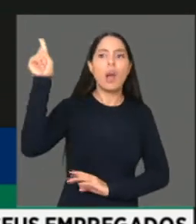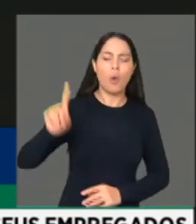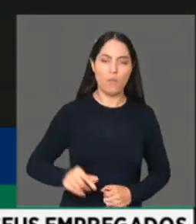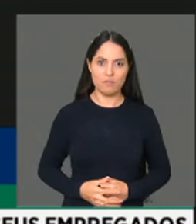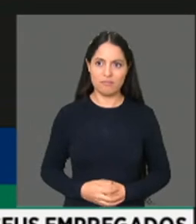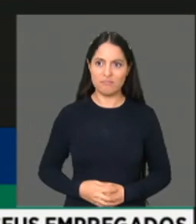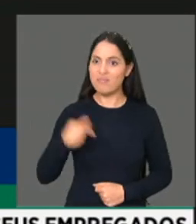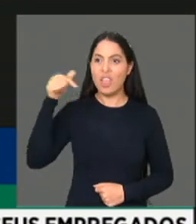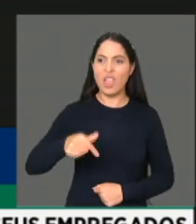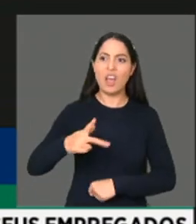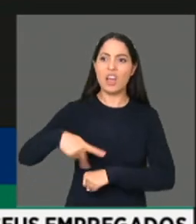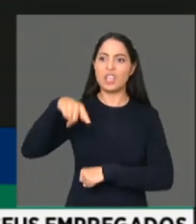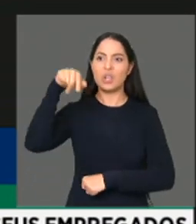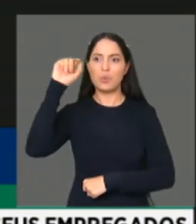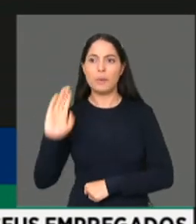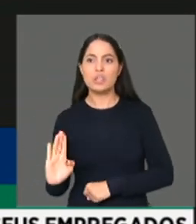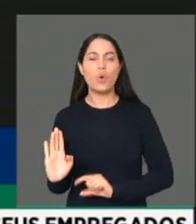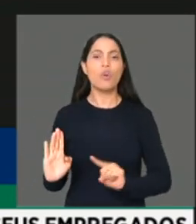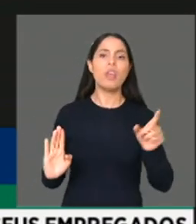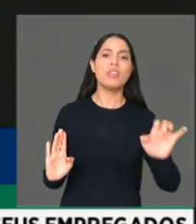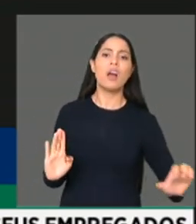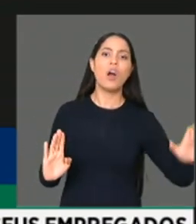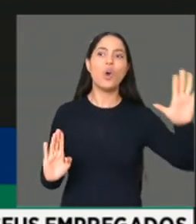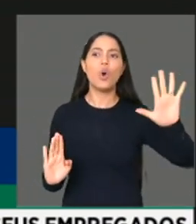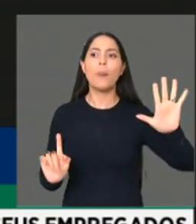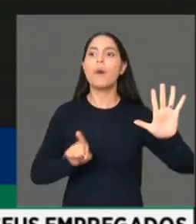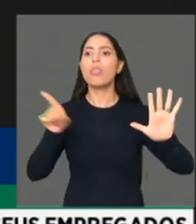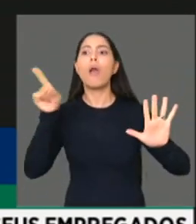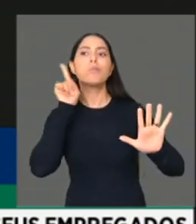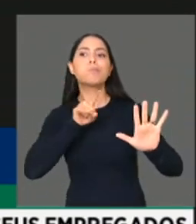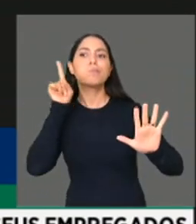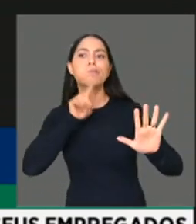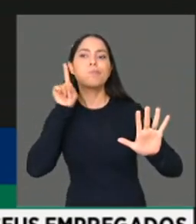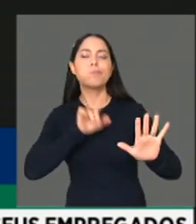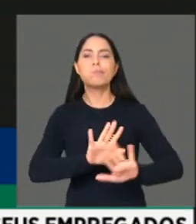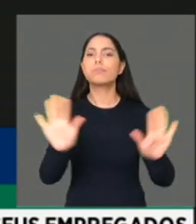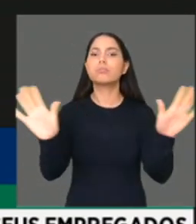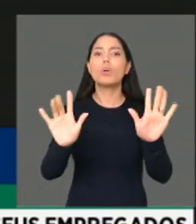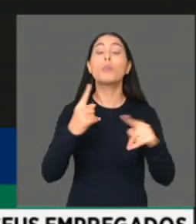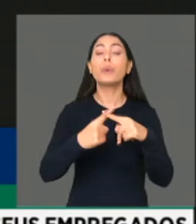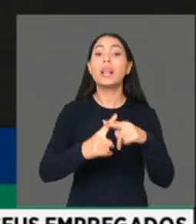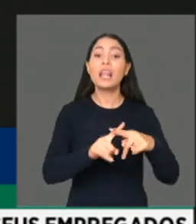VENDE PARA EMPRESÁRIO. NEM AQUI NO BRASIL, NEM NA EUROPA, NEM NOS ESTADOS UNIDOS PORQUE SÃO EMPRESAS SÉRIAS QUE NÃO